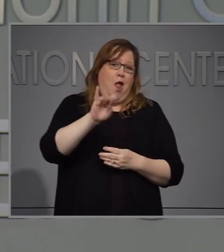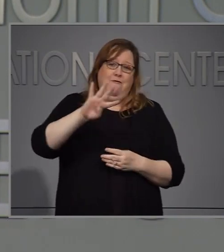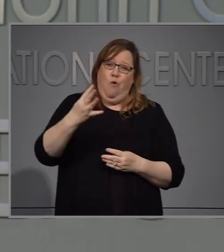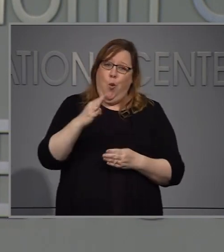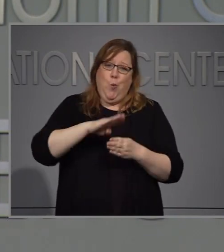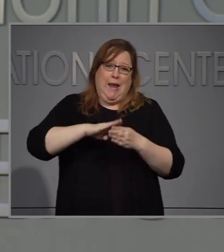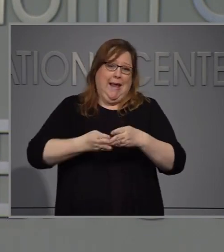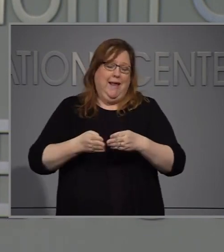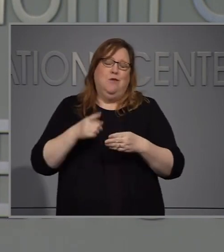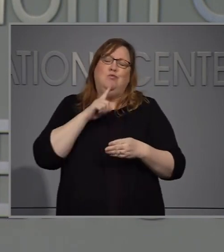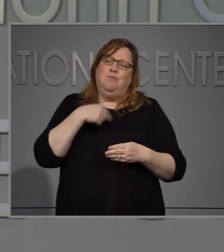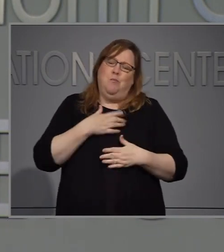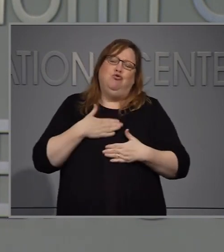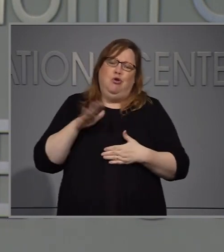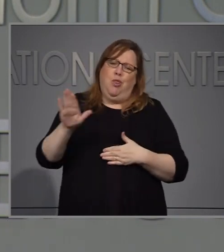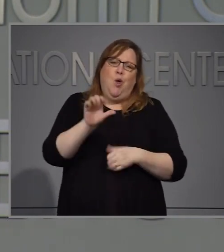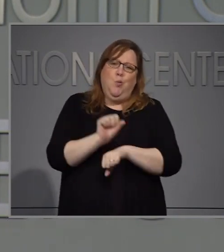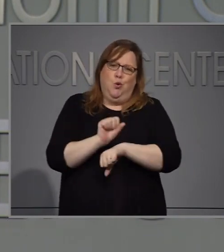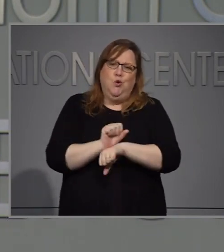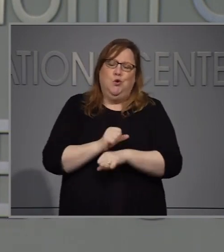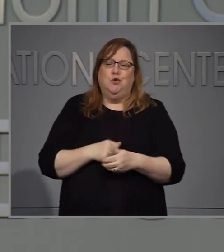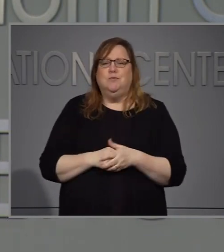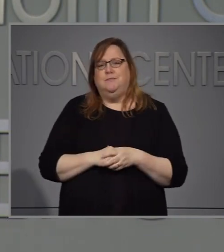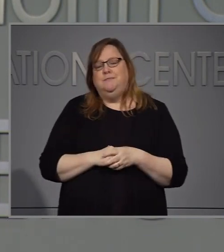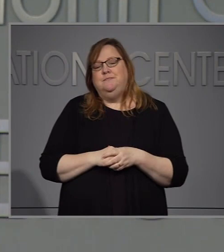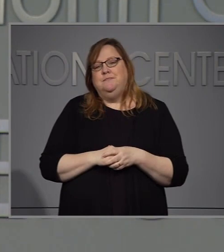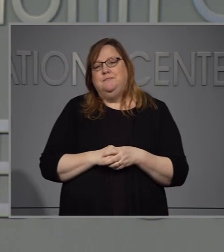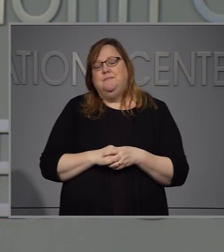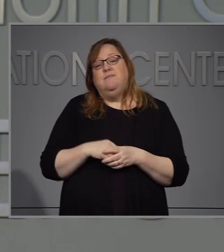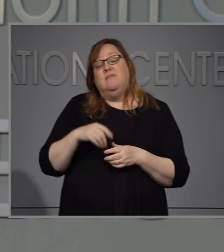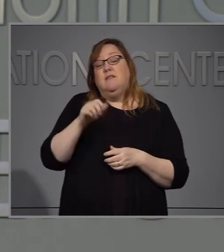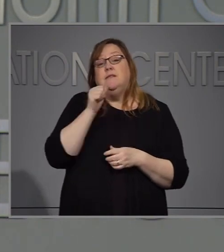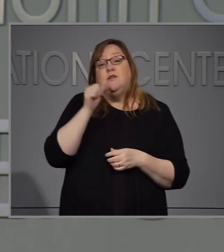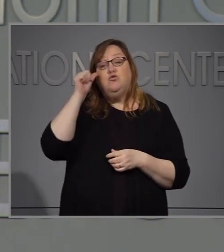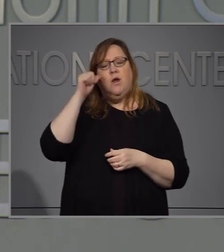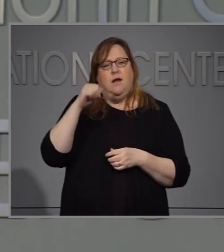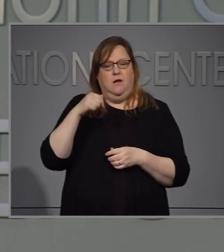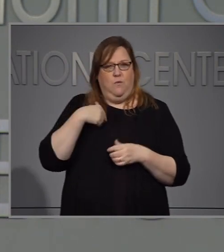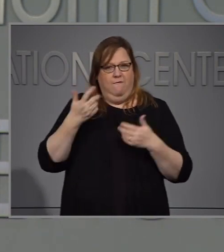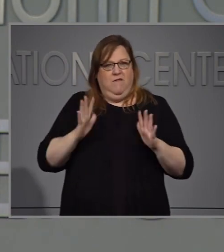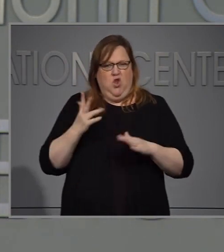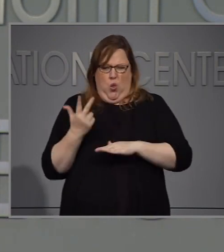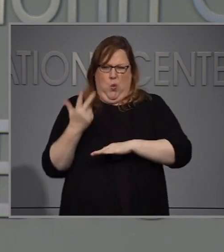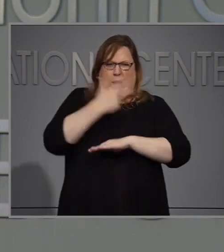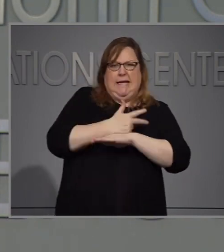muchas gracias, sabemos que van estar trabajando este fin de semana ayer tres y terminamos